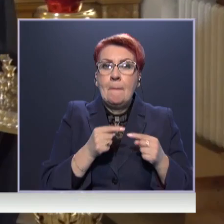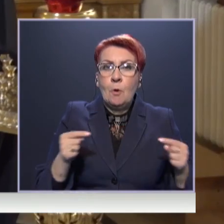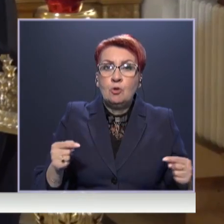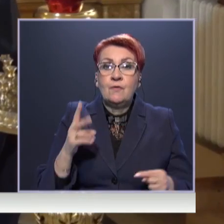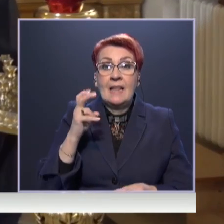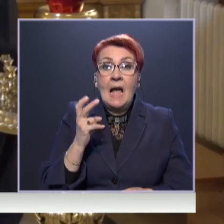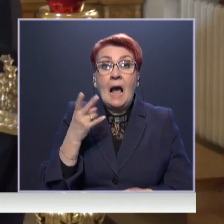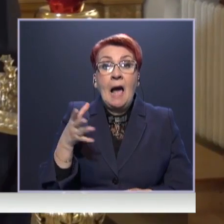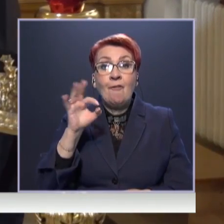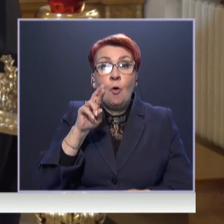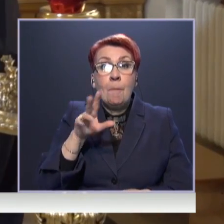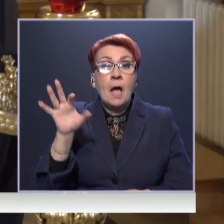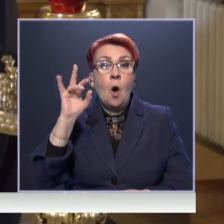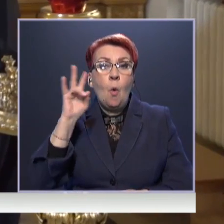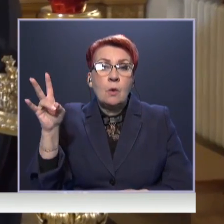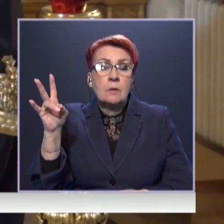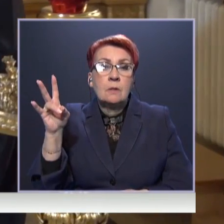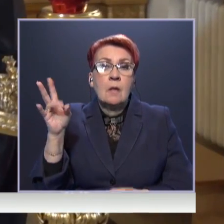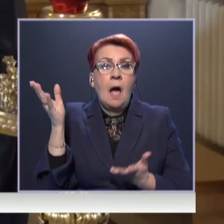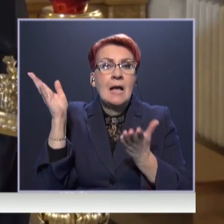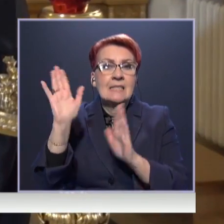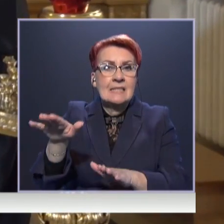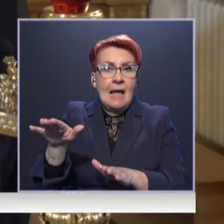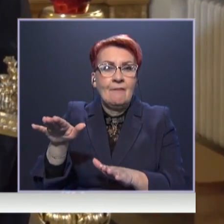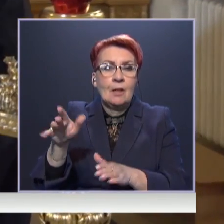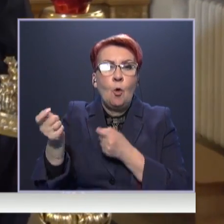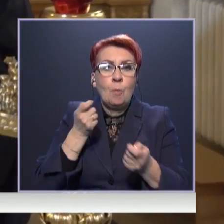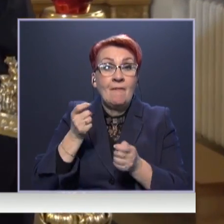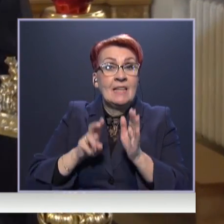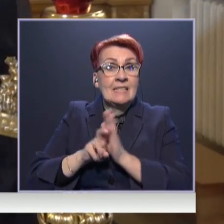кого бы он оставил церковное управление сам Владыка